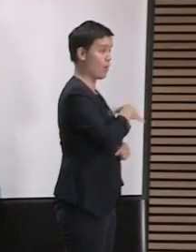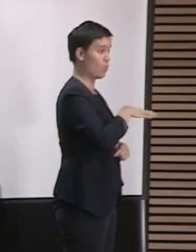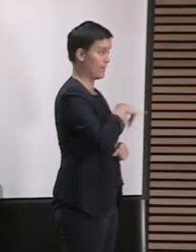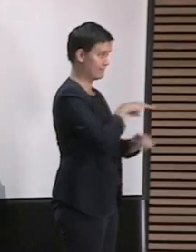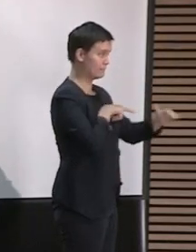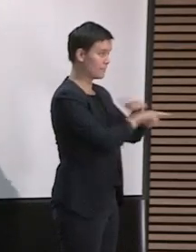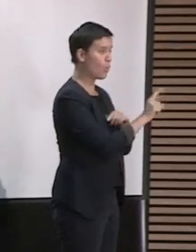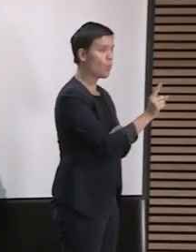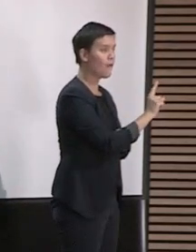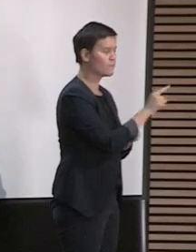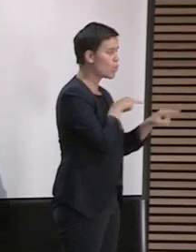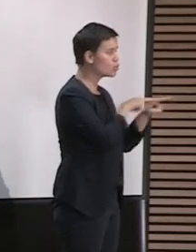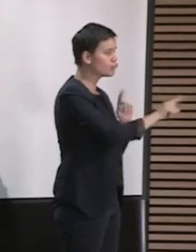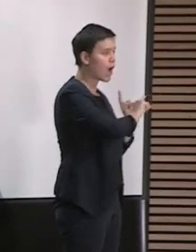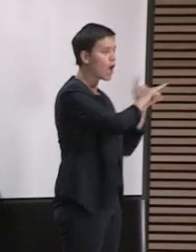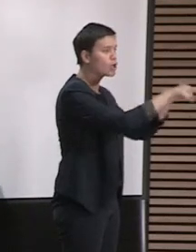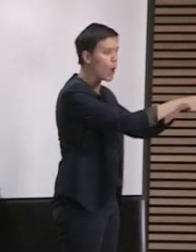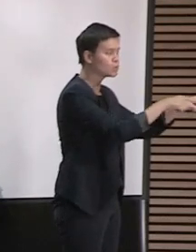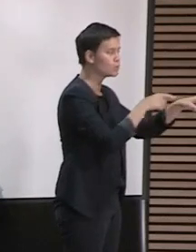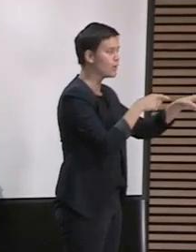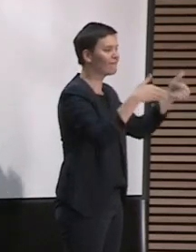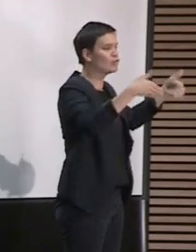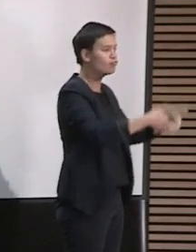haukore mai i nga whakaurunga